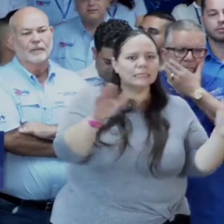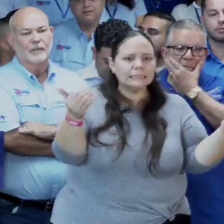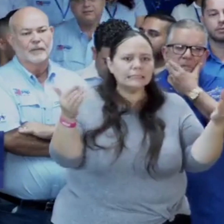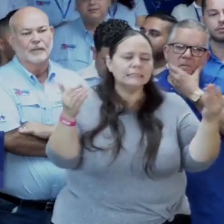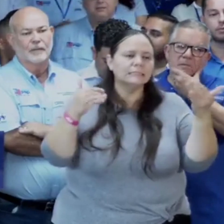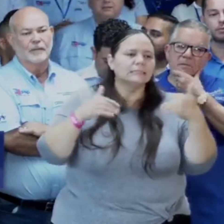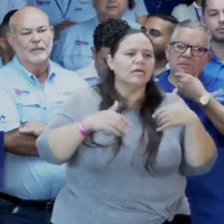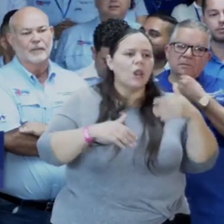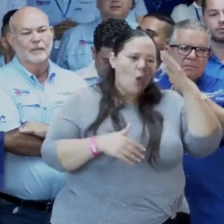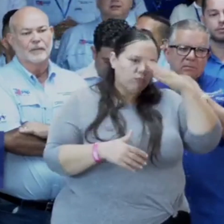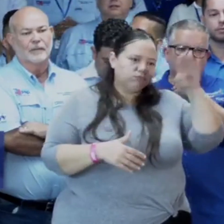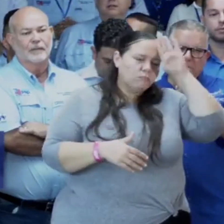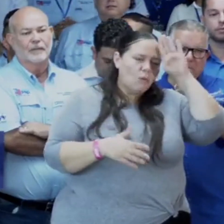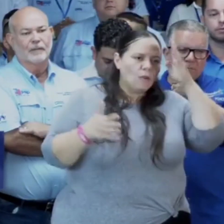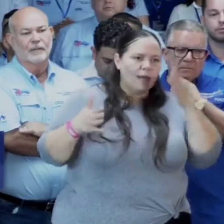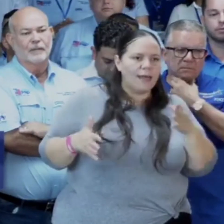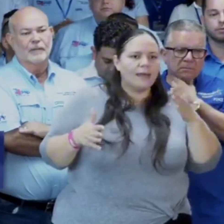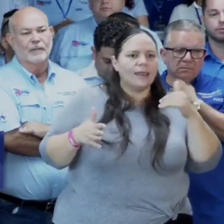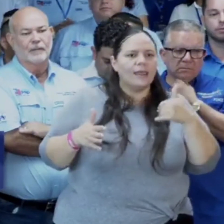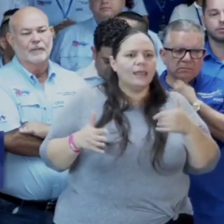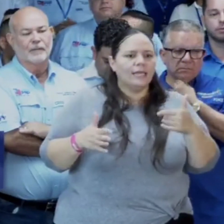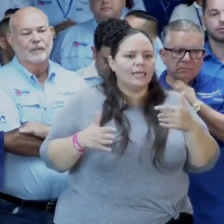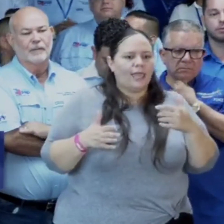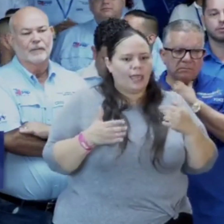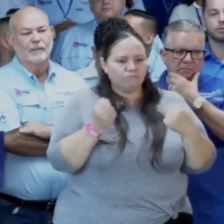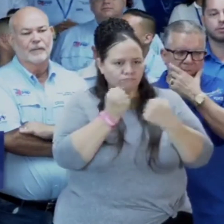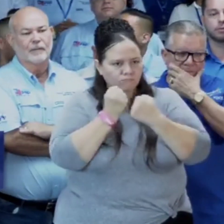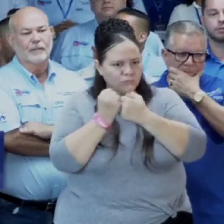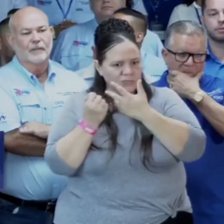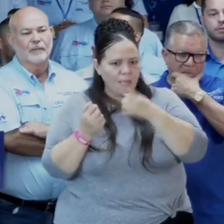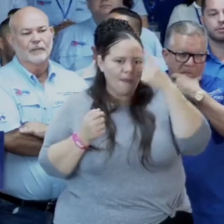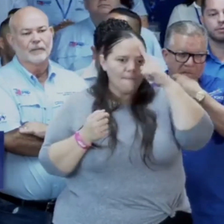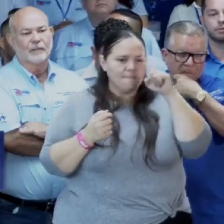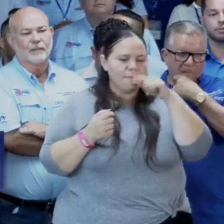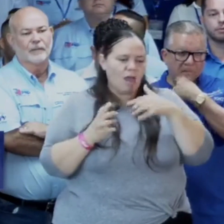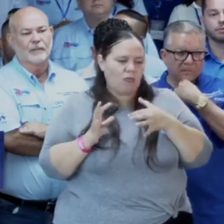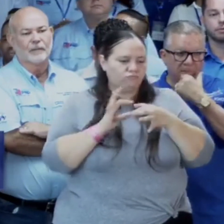a favor de una relación con los Estados Unidos deberíamos interpretar a raíz de eso que a quien